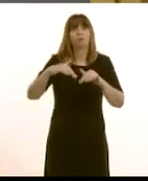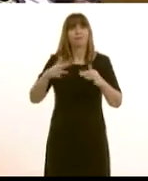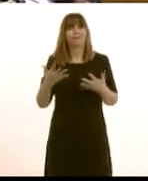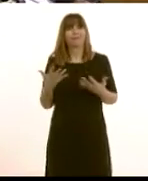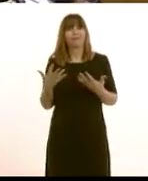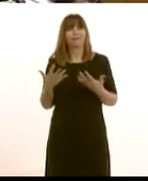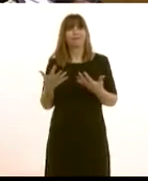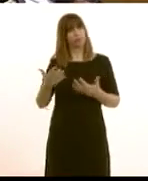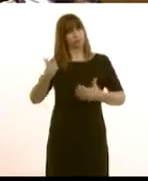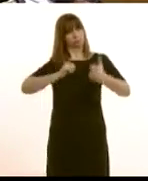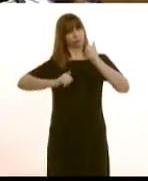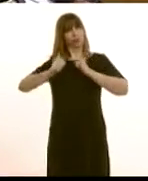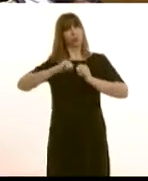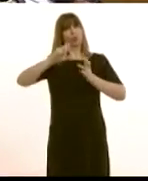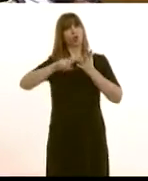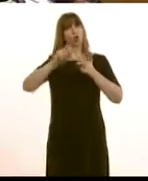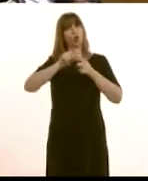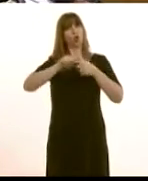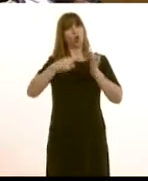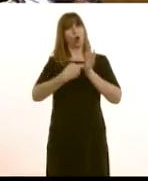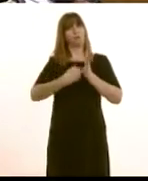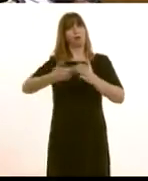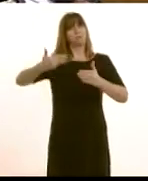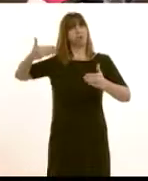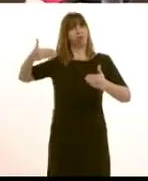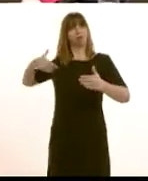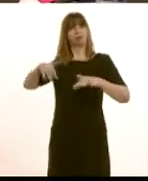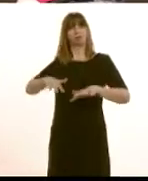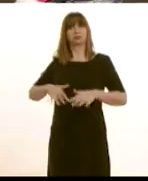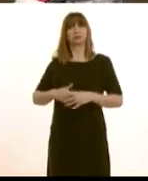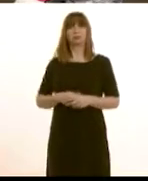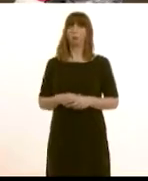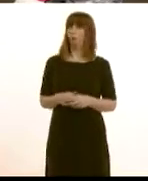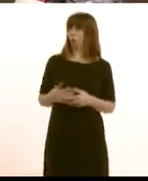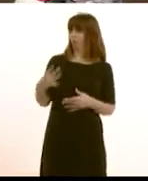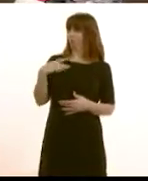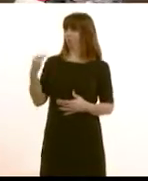Carwyn Jones: Rwyín gweld fy mod iín boblogaidd iawn y prynhawn yma o ran y gwahoddiadau syín